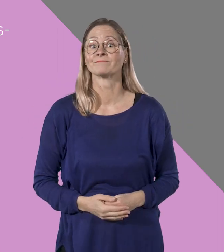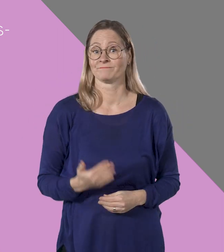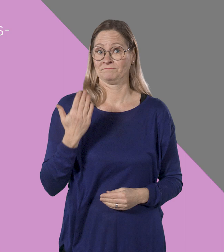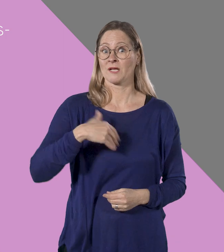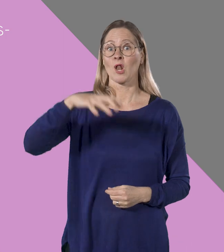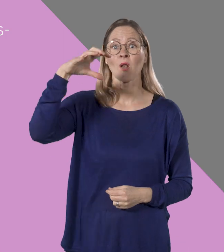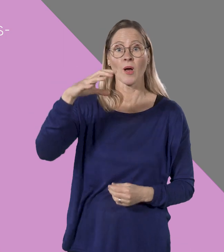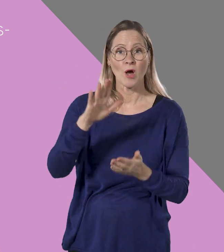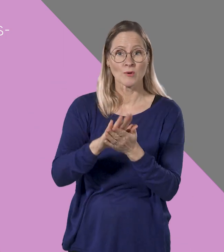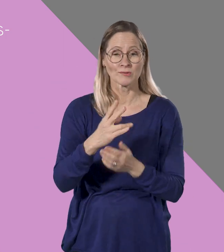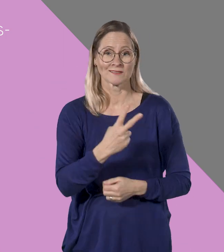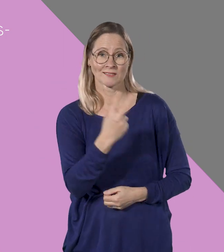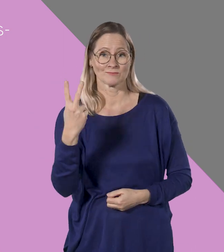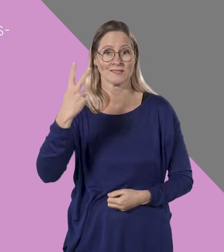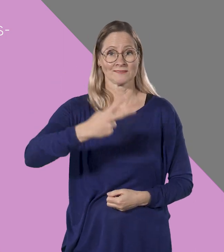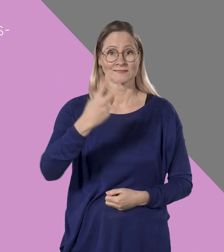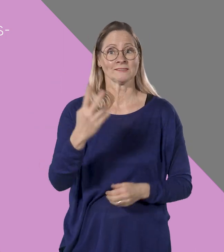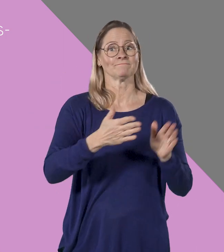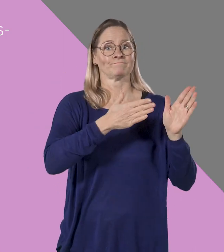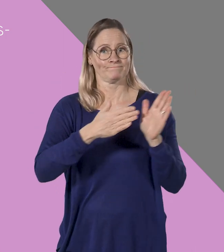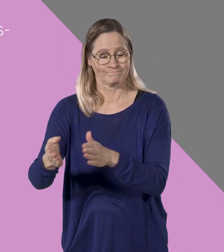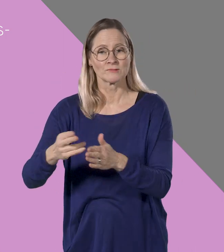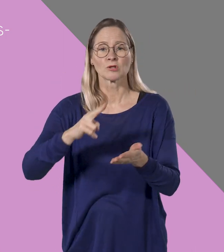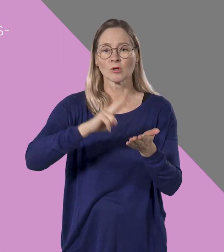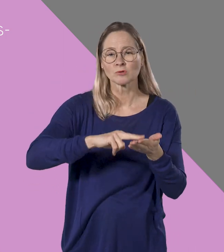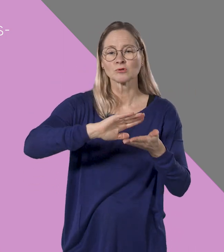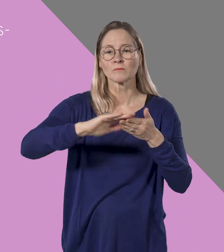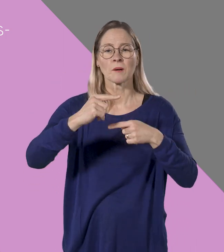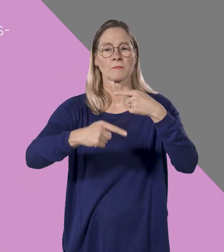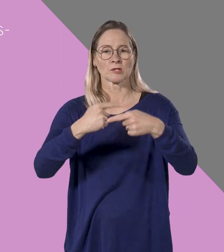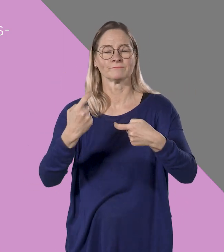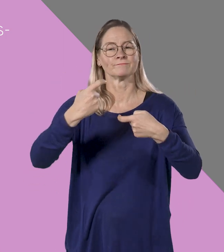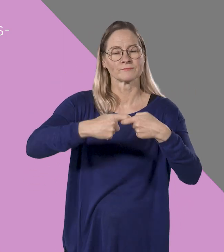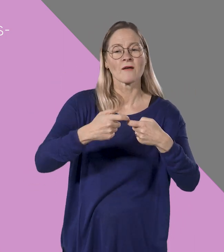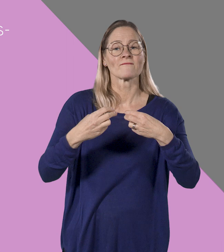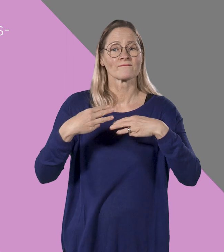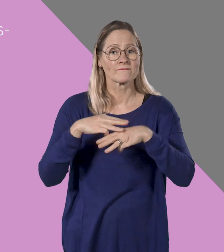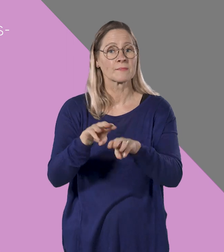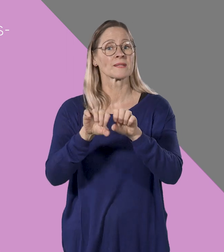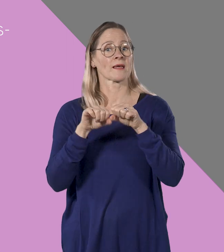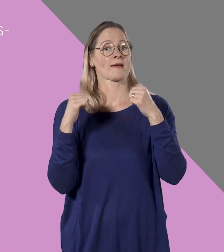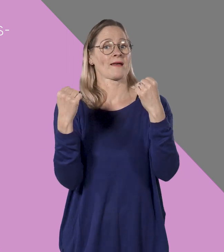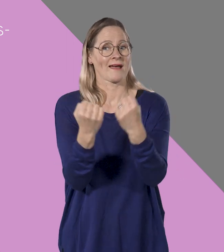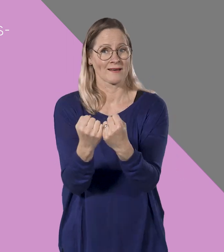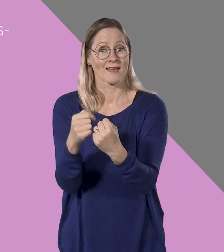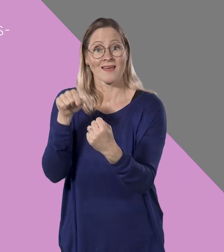Lokakuussa 2022 järjestettiin totuus- ja sovintoprosessia käsittelevä webinaari, -